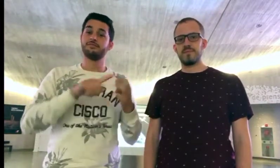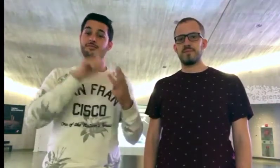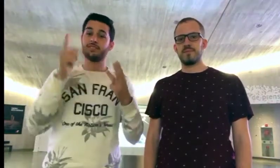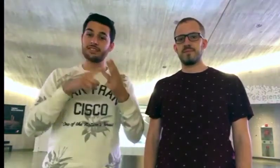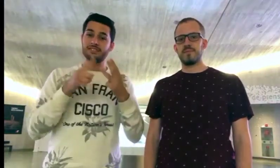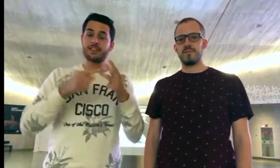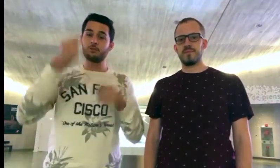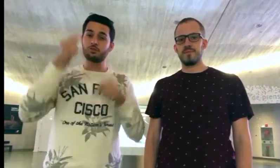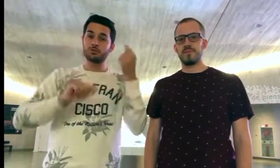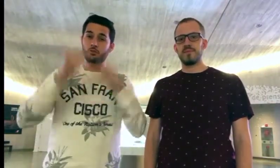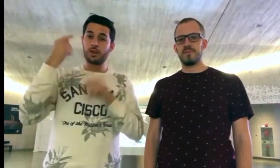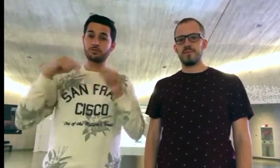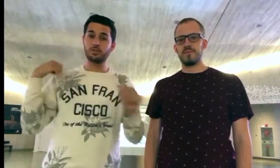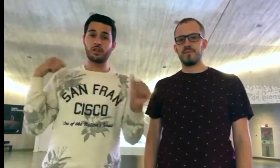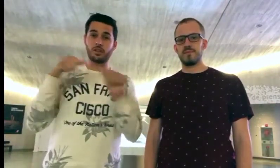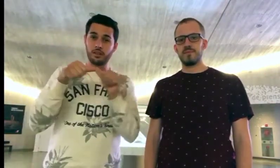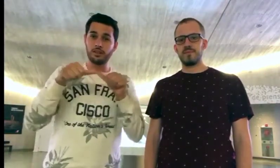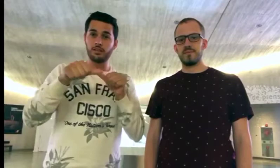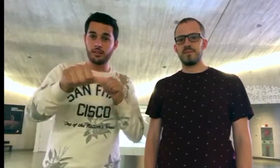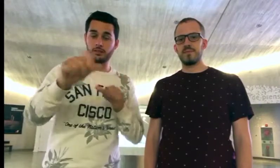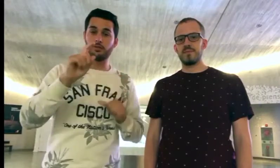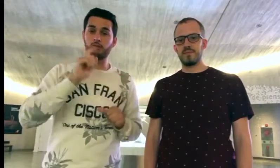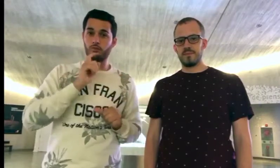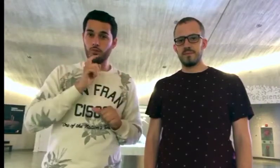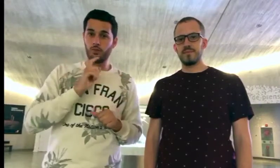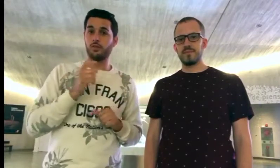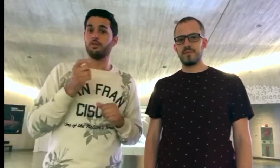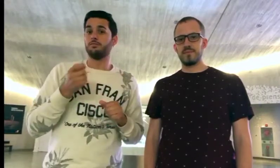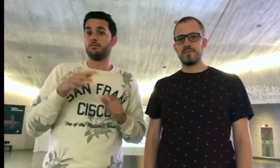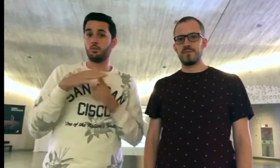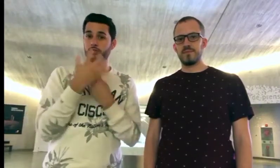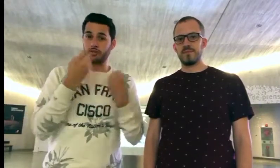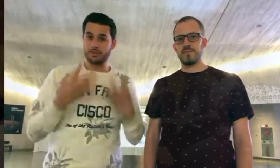En tercer lugar, realizar un seguimiento de la situación económica del Campamento.